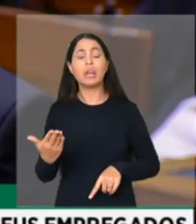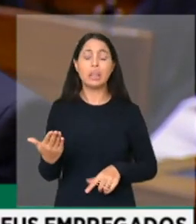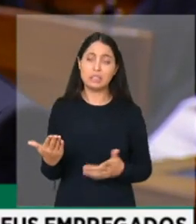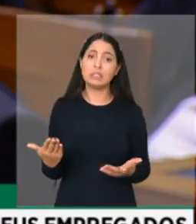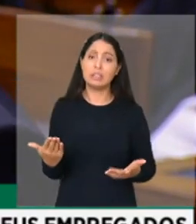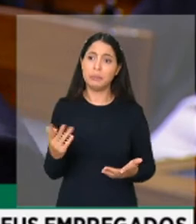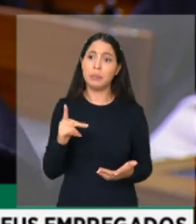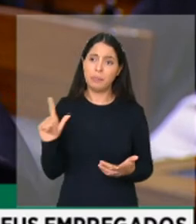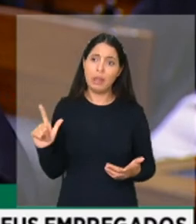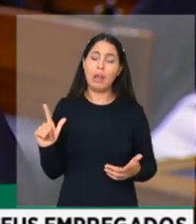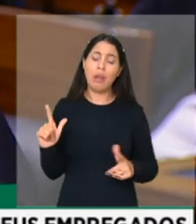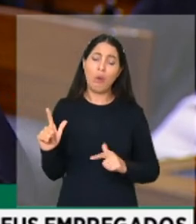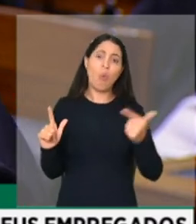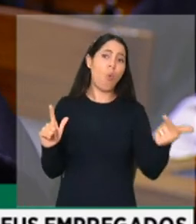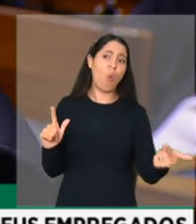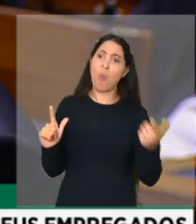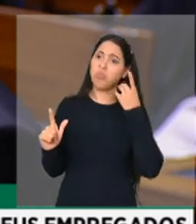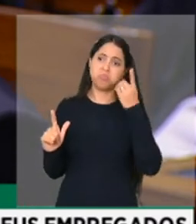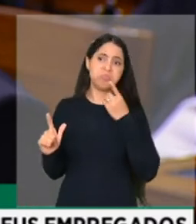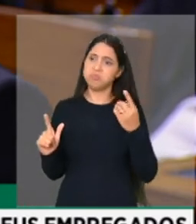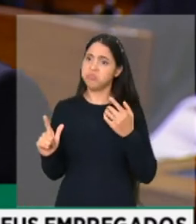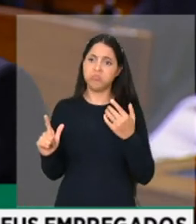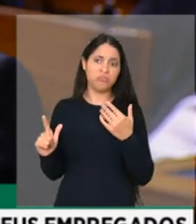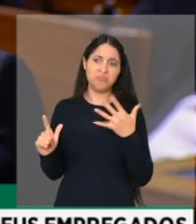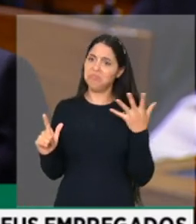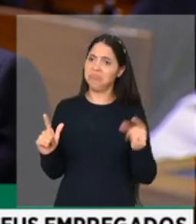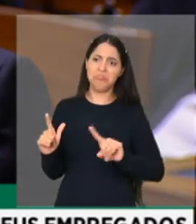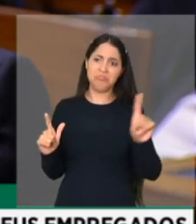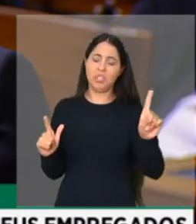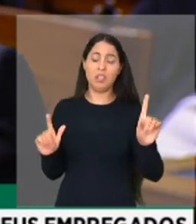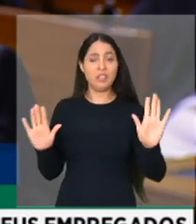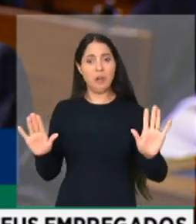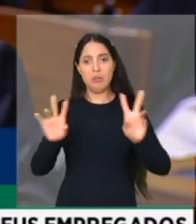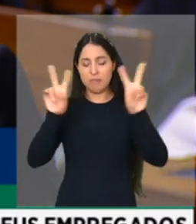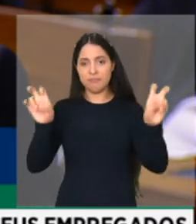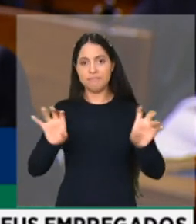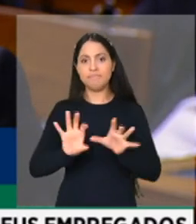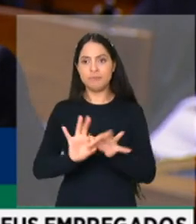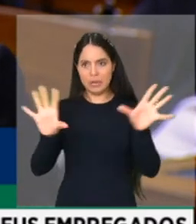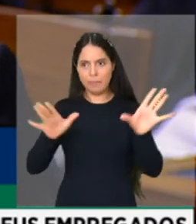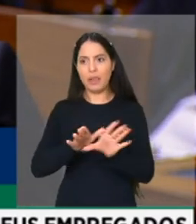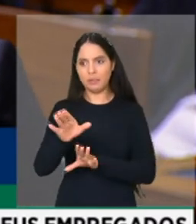QUE DEFENDEM O DESTAQUE APRESENTADO PELO PARTIDO LIBERAL E SÃO PARLAMENTARES QUE SÃO CONTRÁRIOS A ESSE TEMA. ENTÃO PROGRESSISTAS